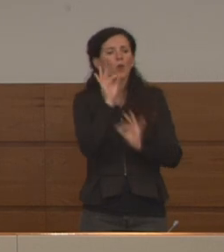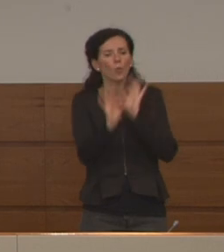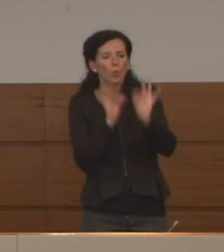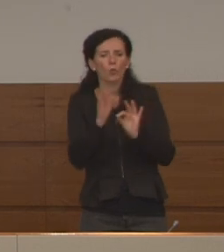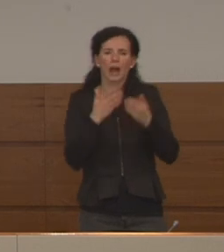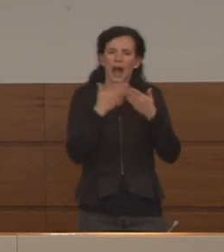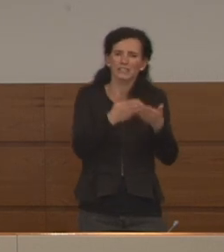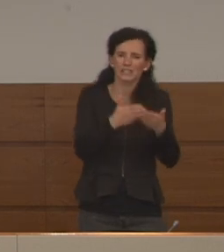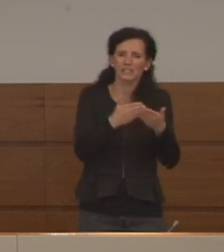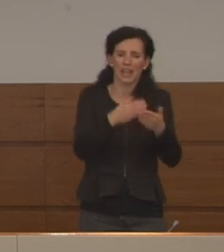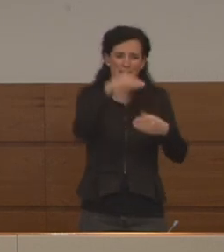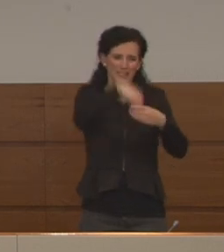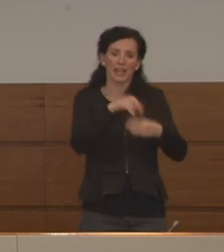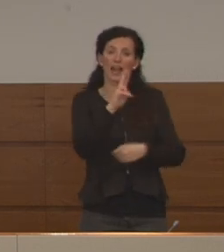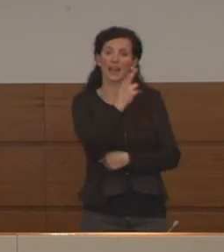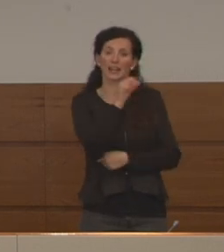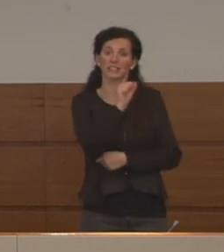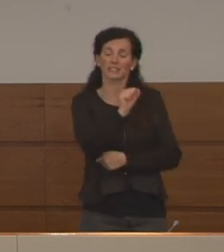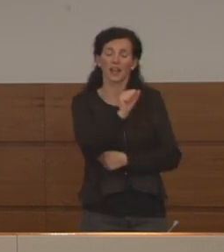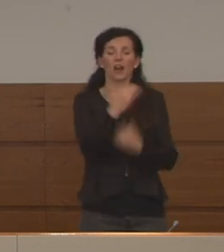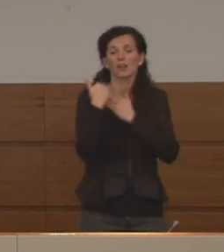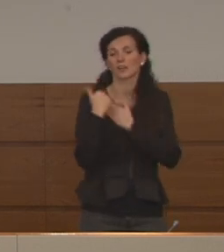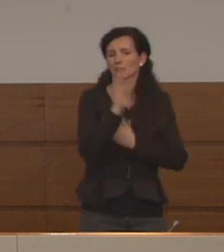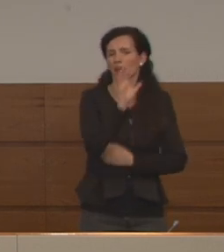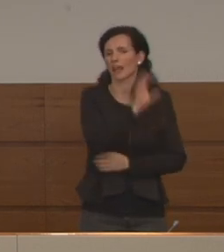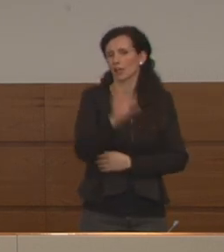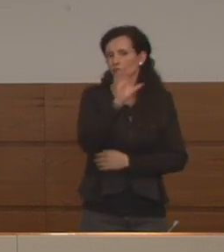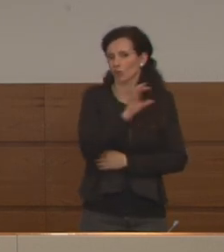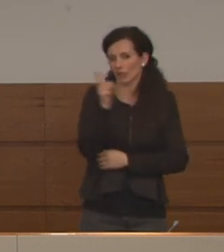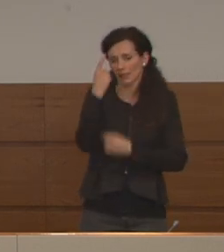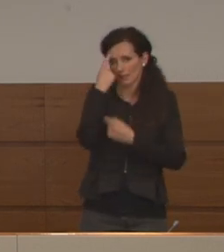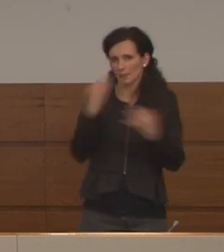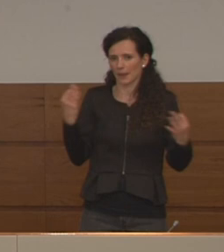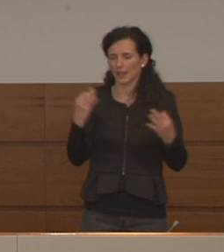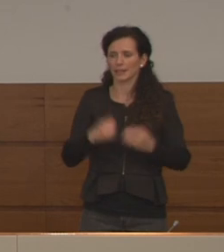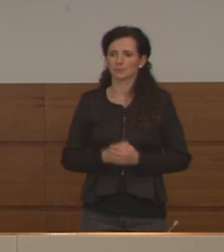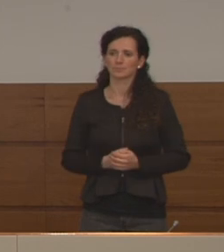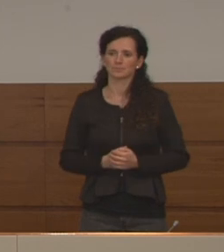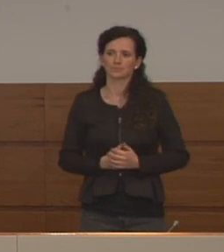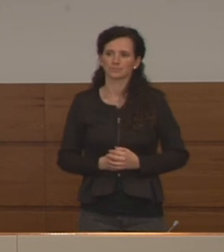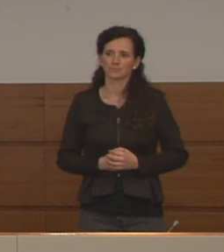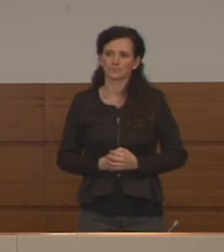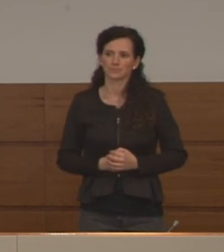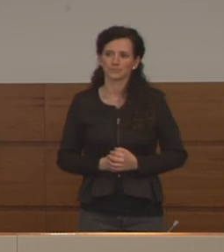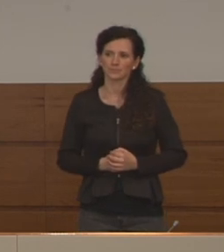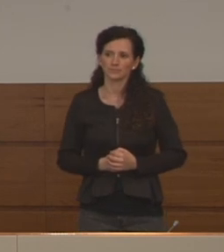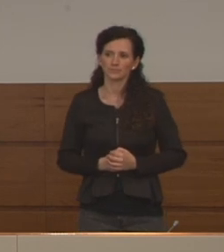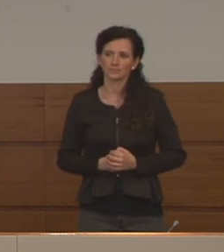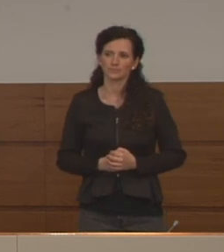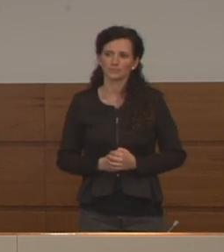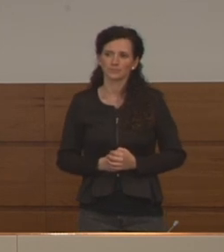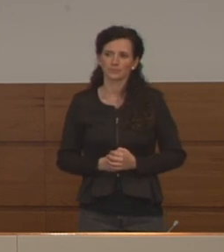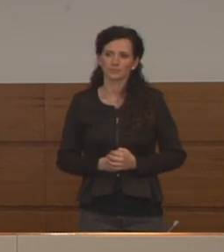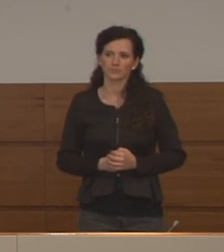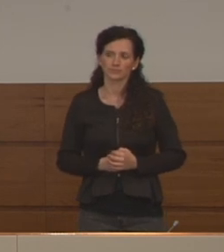sta da quella parte, come sa. L'altro punto cruciale, e qui sono